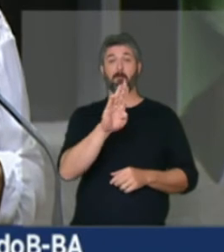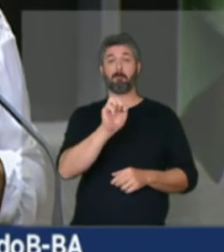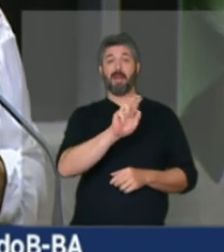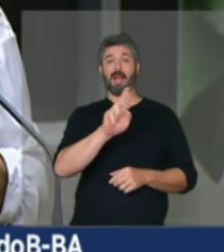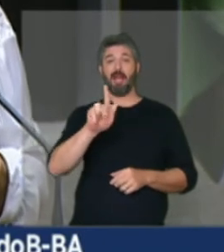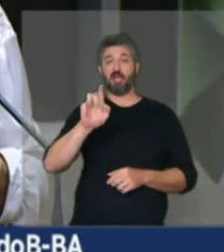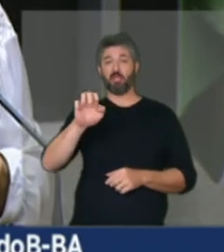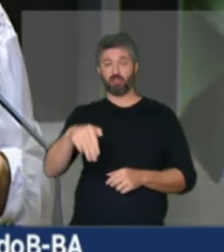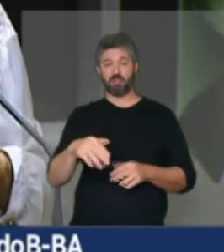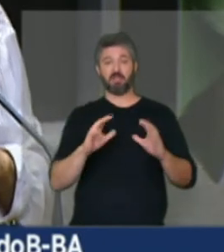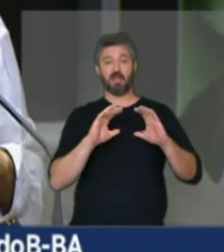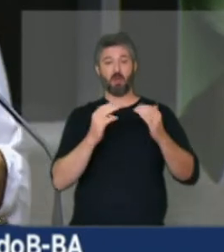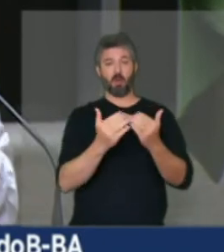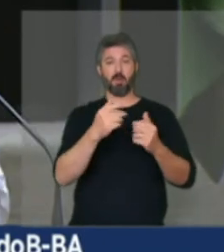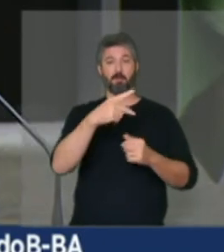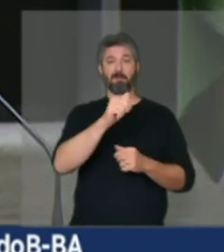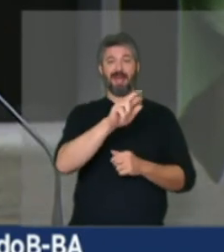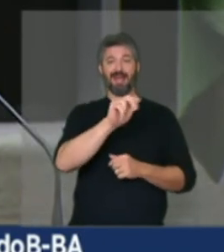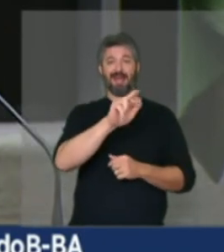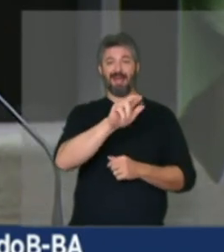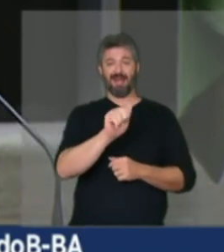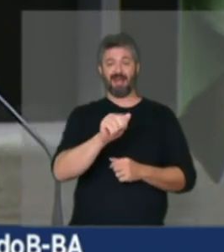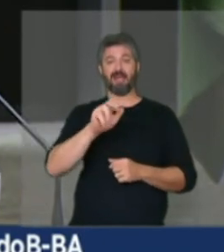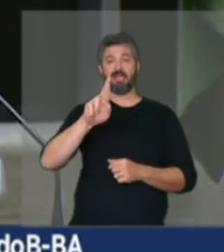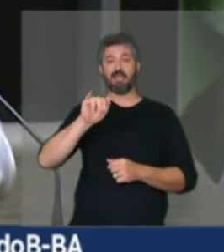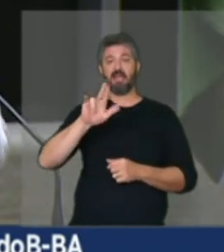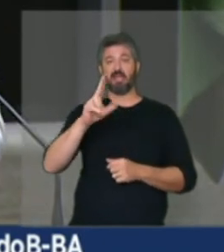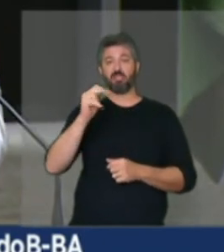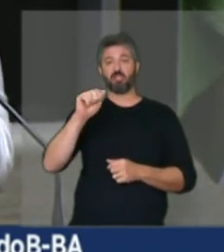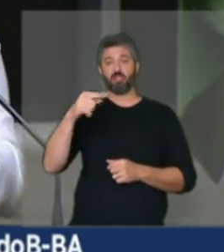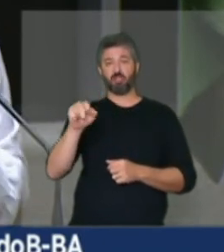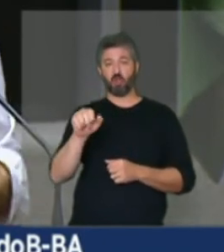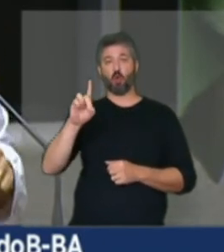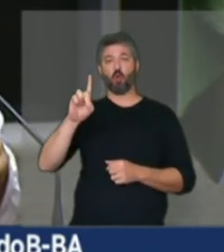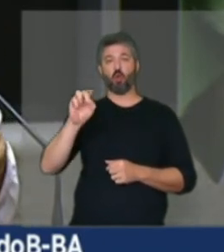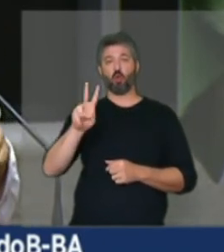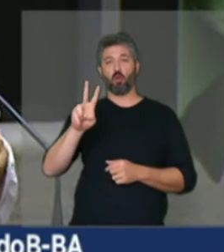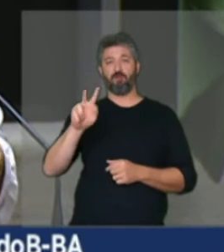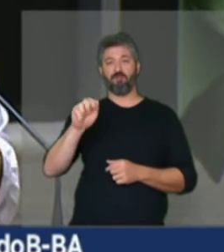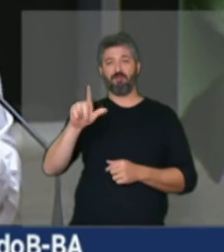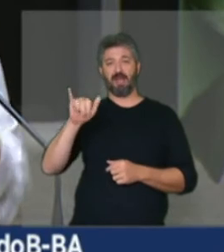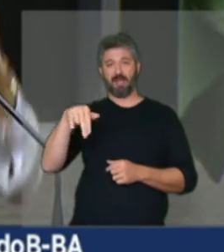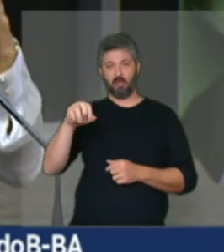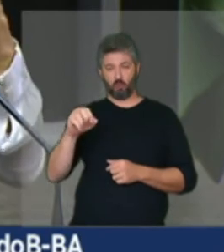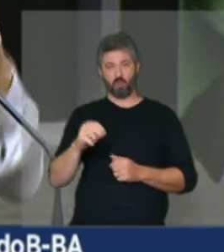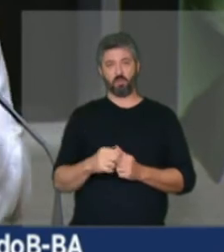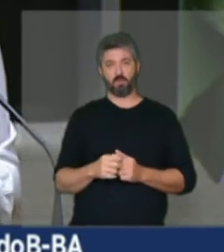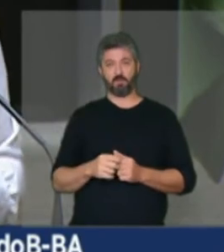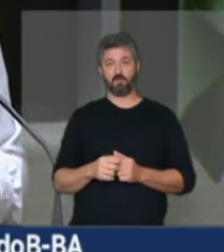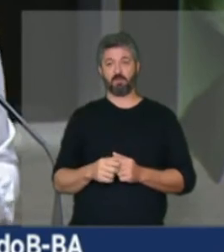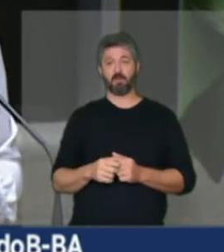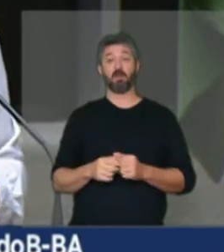GOVERNADOR INAUGURORÁDUAS BARRAGENS PELA SECRETARIA DE DESENVOLVIMENTO RURAL, ENTREGARÁUMA PONTE DE